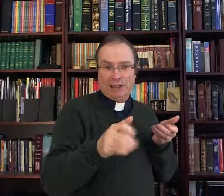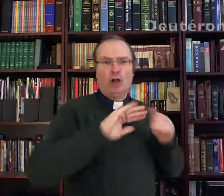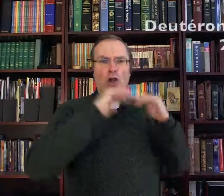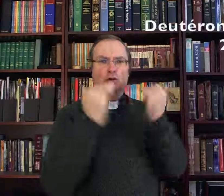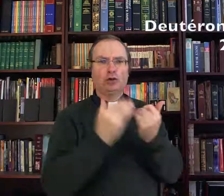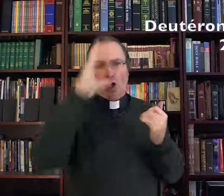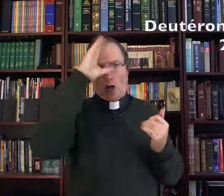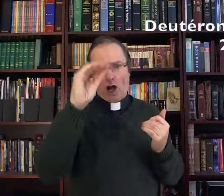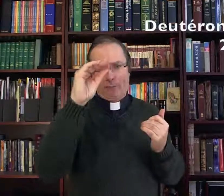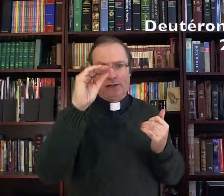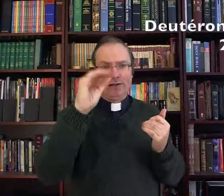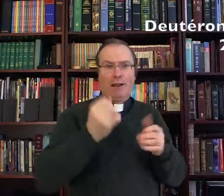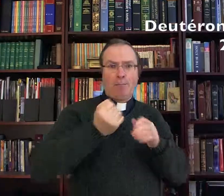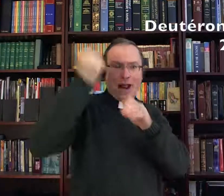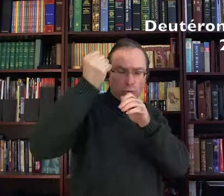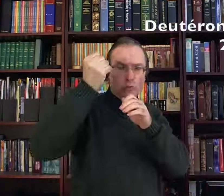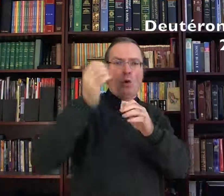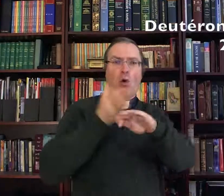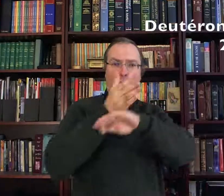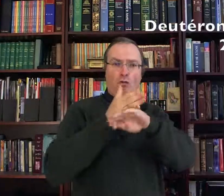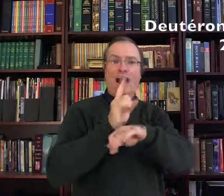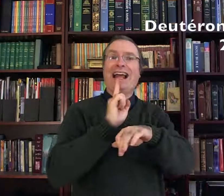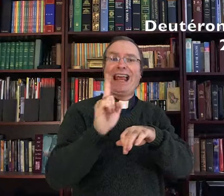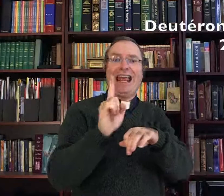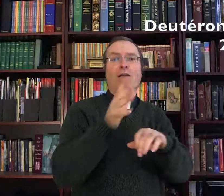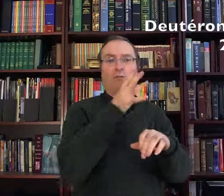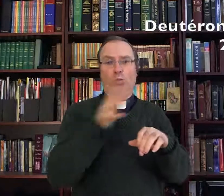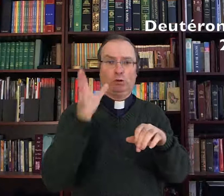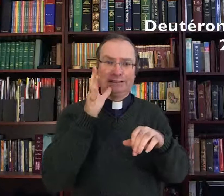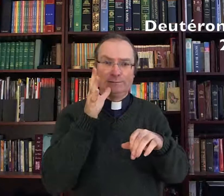Tout homme pendu au bois est maudit.